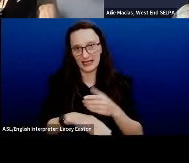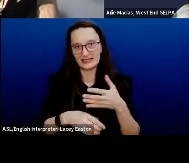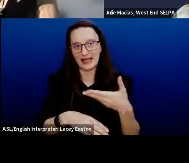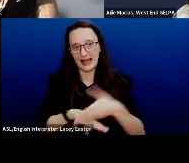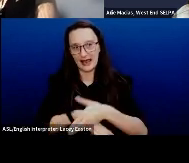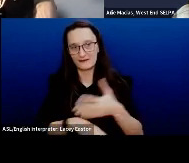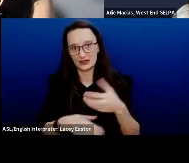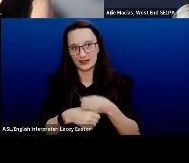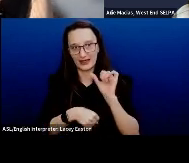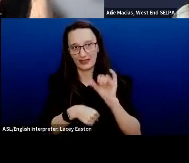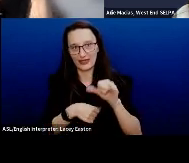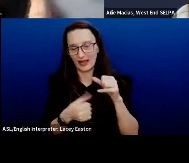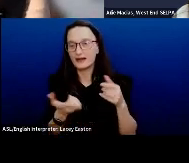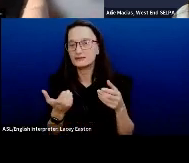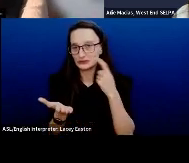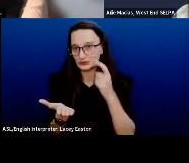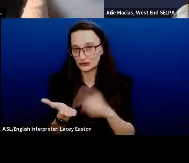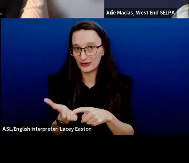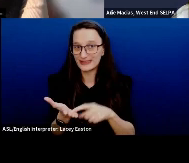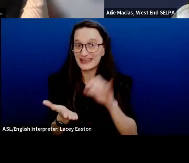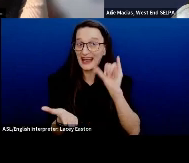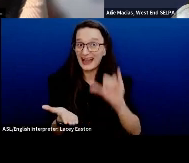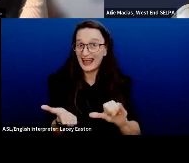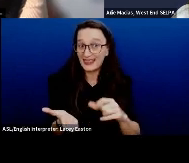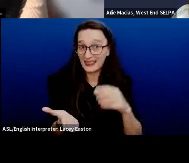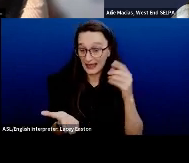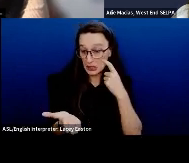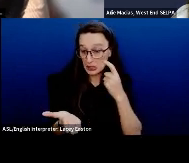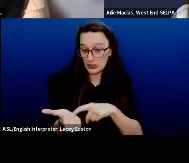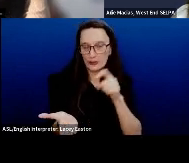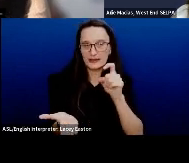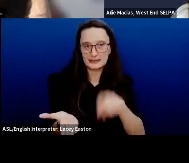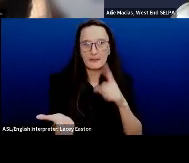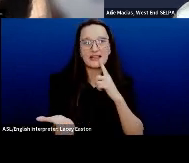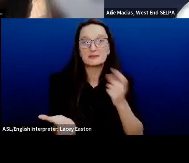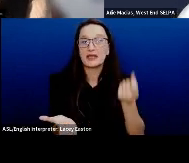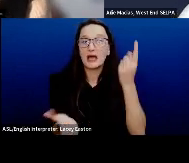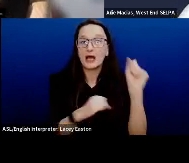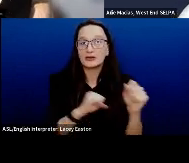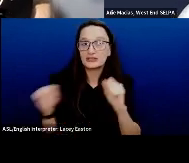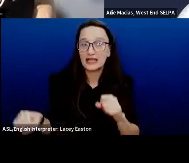idioma nativo u otro modo de comunicación a menos que claramente no sea factible hacerlo